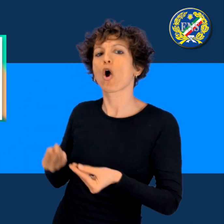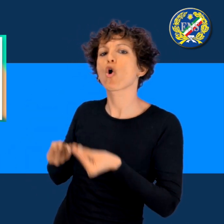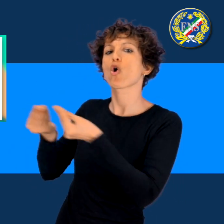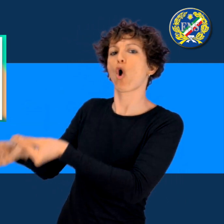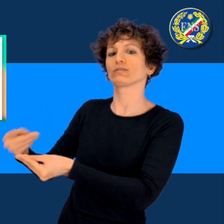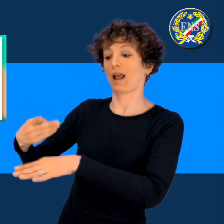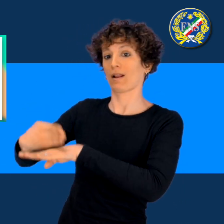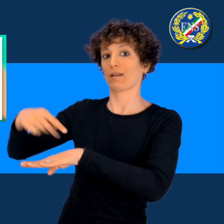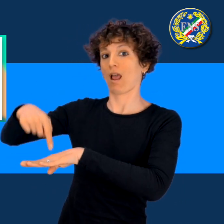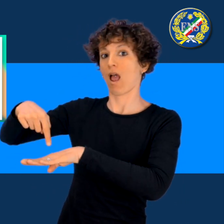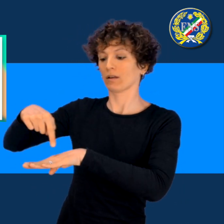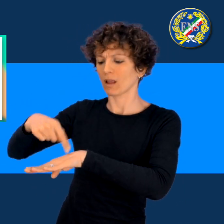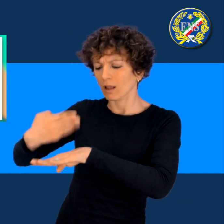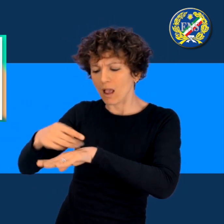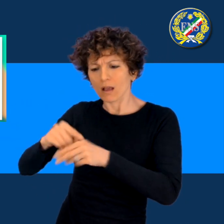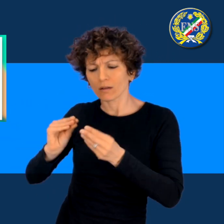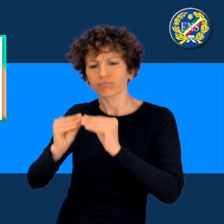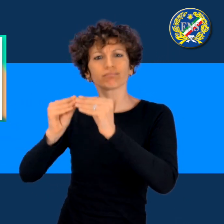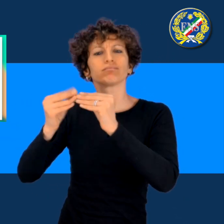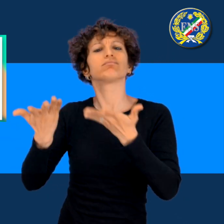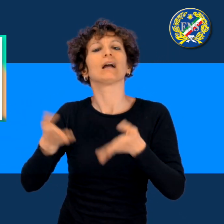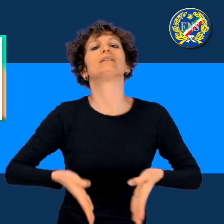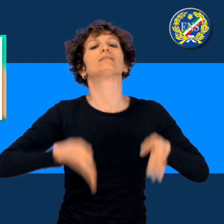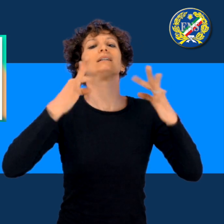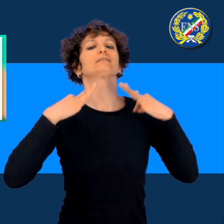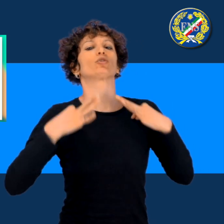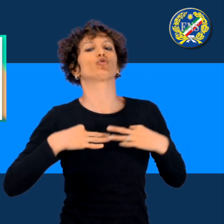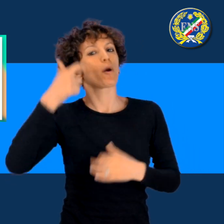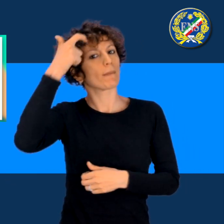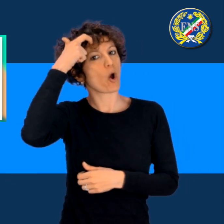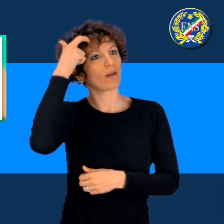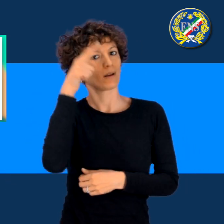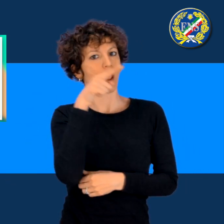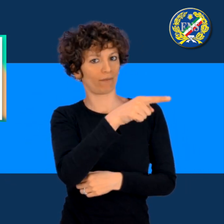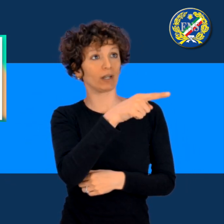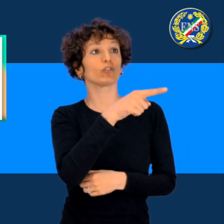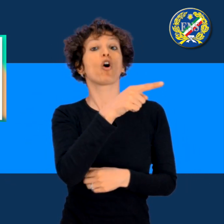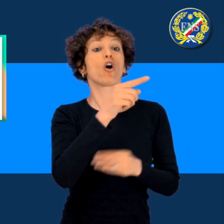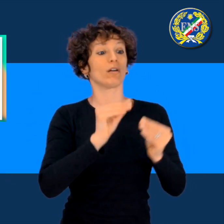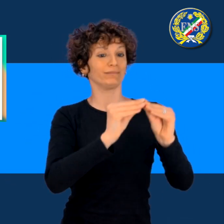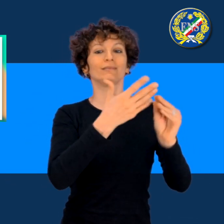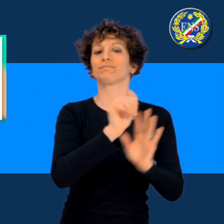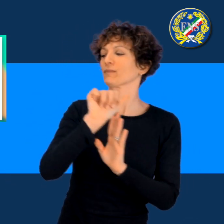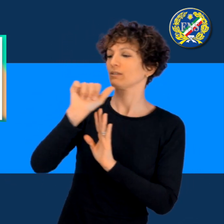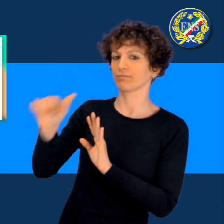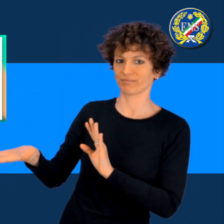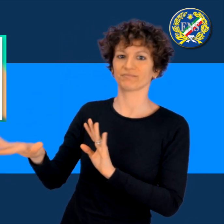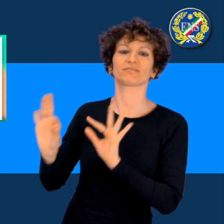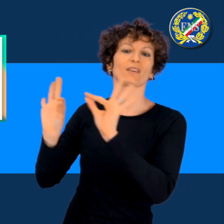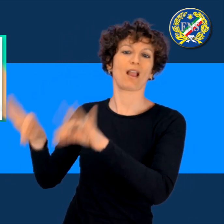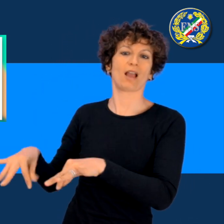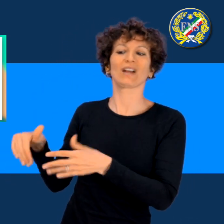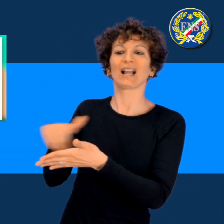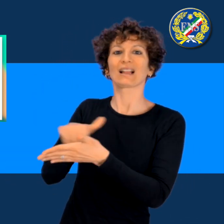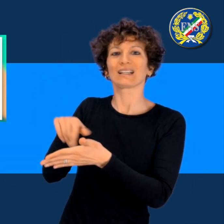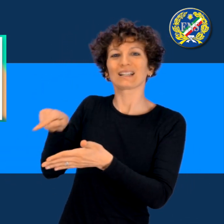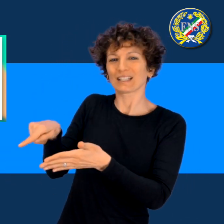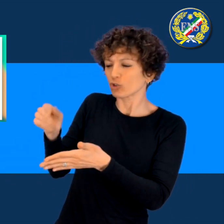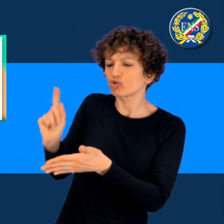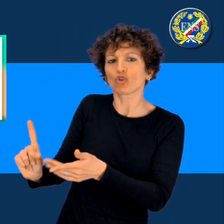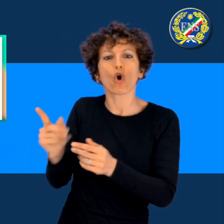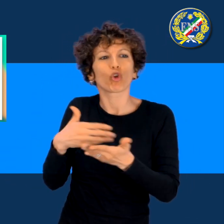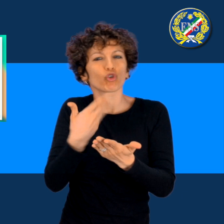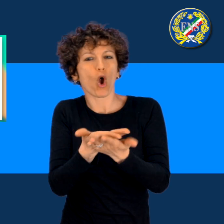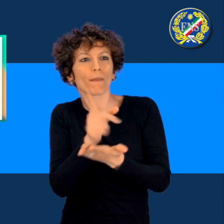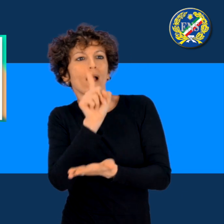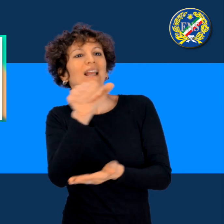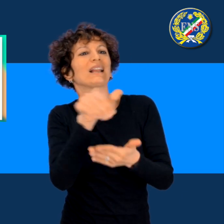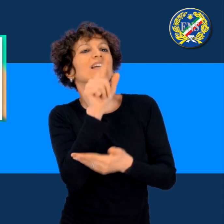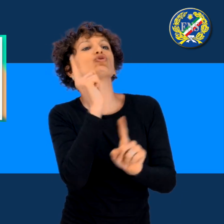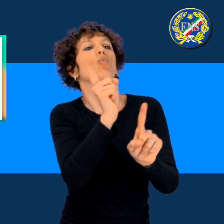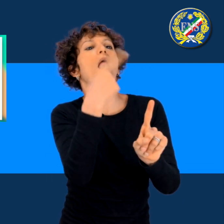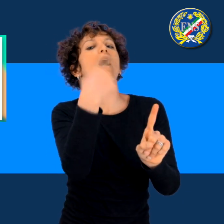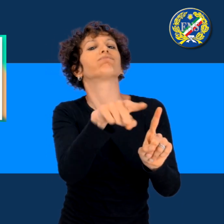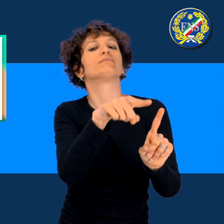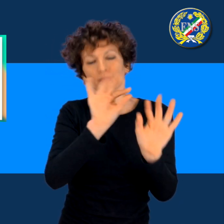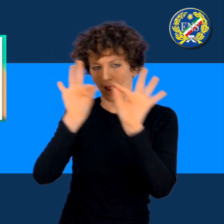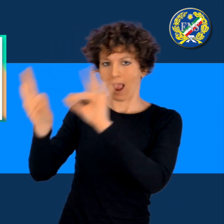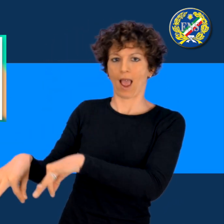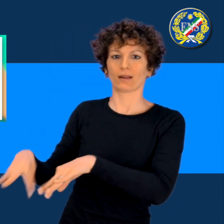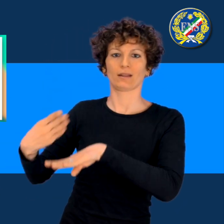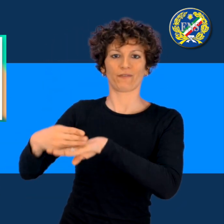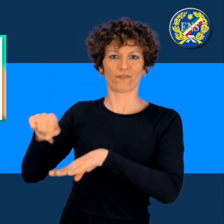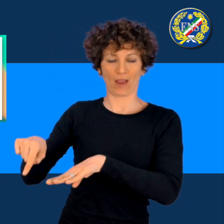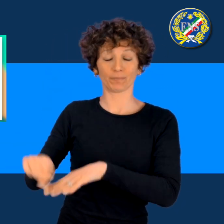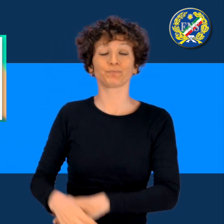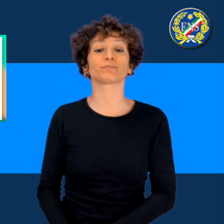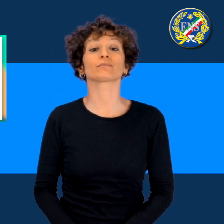consegna della carta prodotta dall’Istituto Poligrafico e Zecca dello Stato.